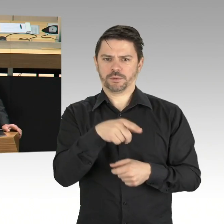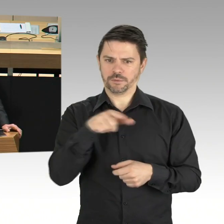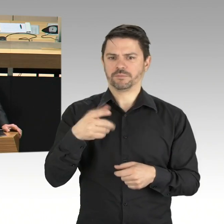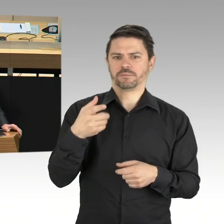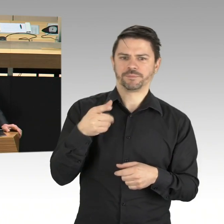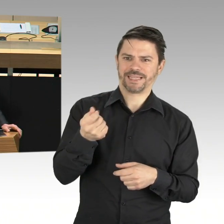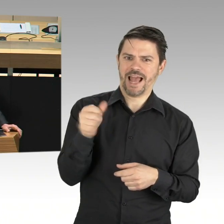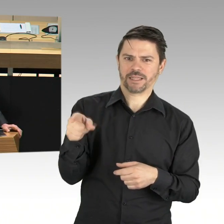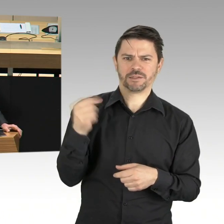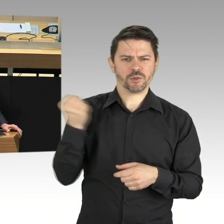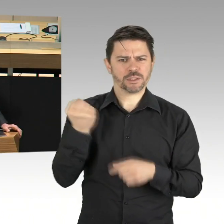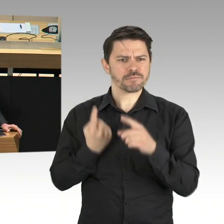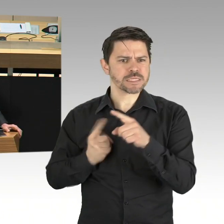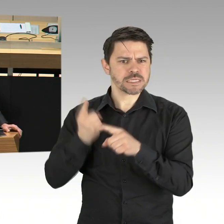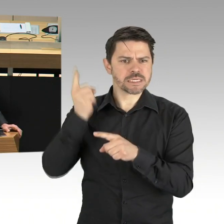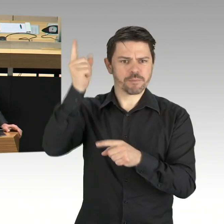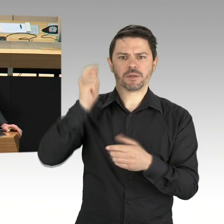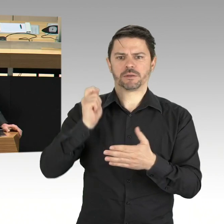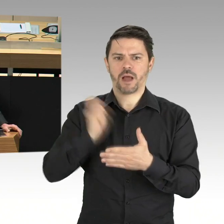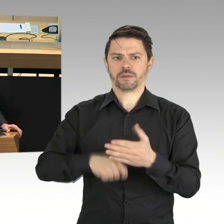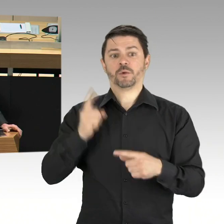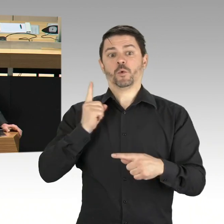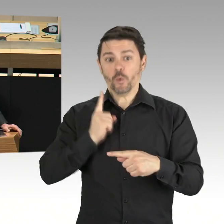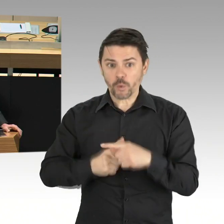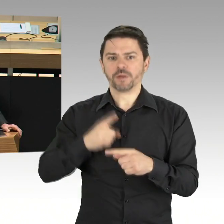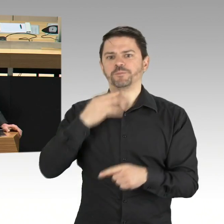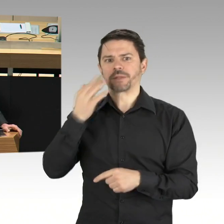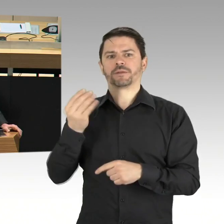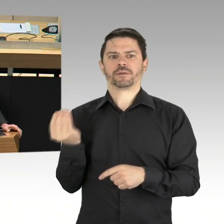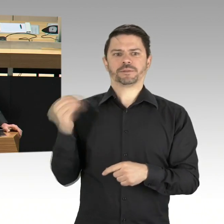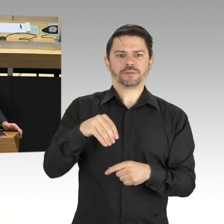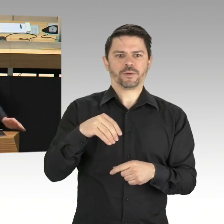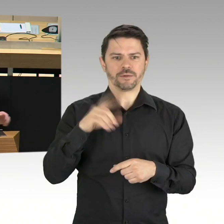das sagt in seiner Entscheidung zur Mietpreisbremse, ich zitiere: